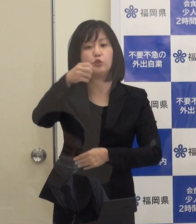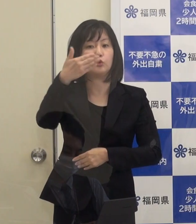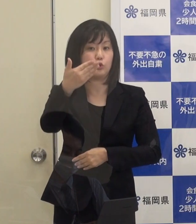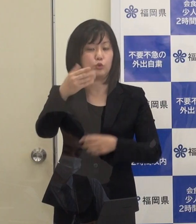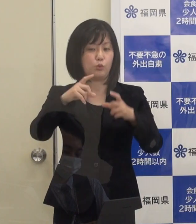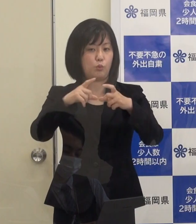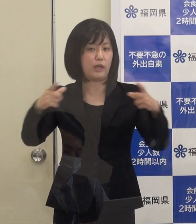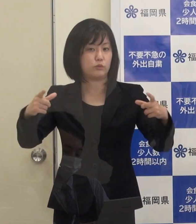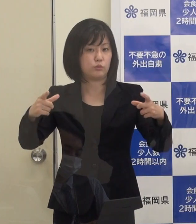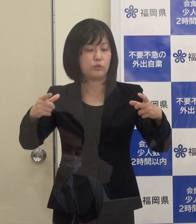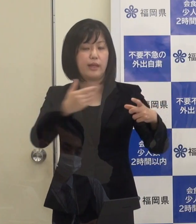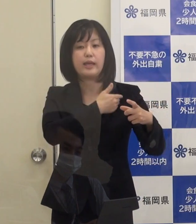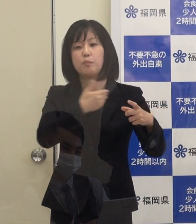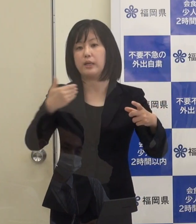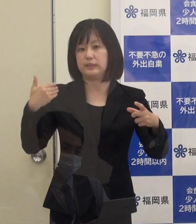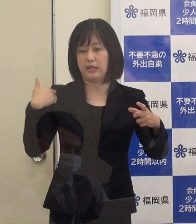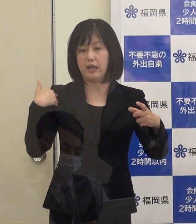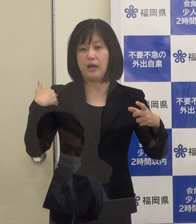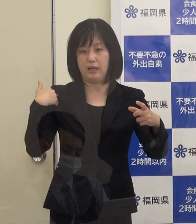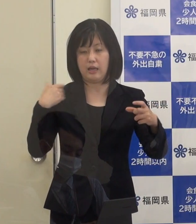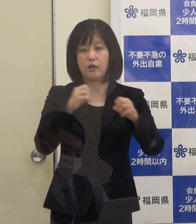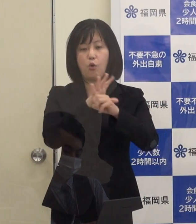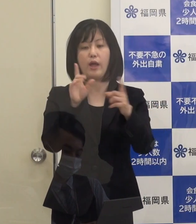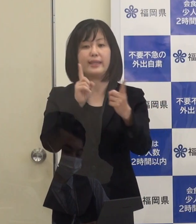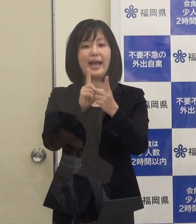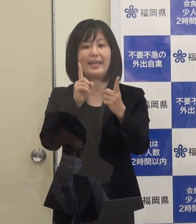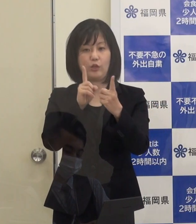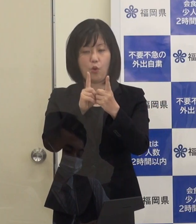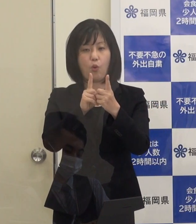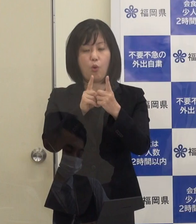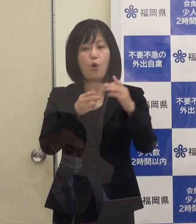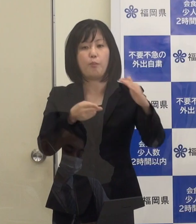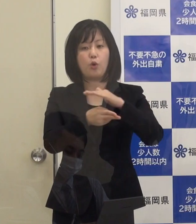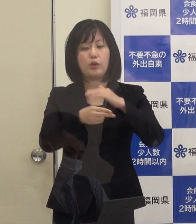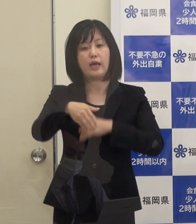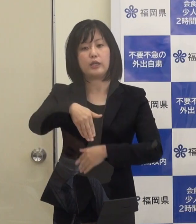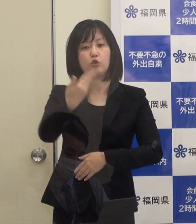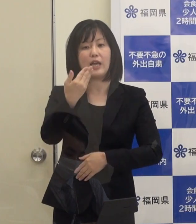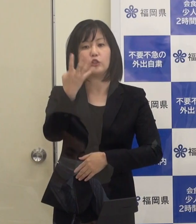これによりコロナ対応病床は９４０床となります